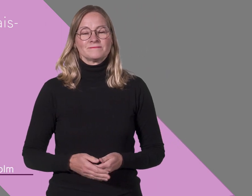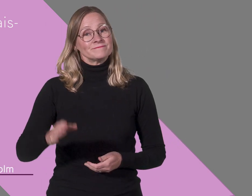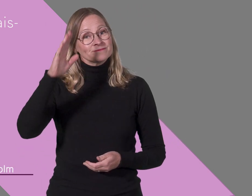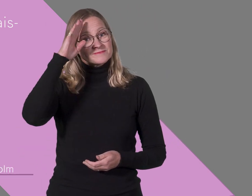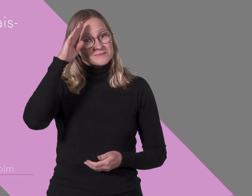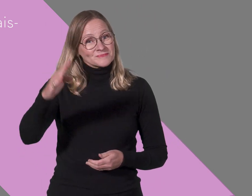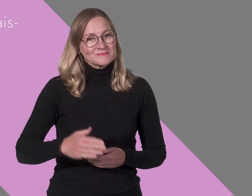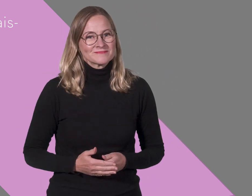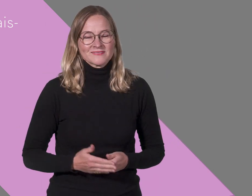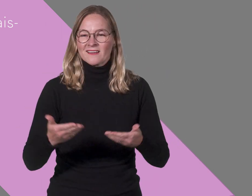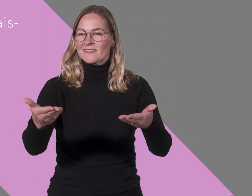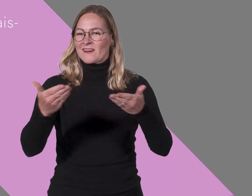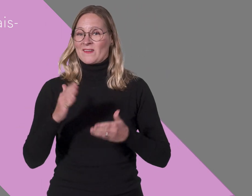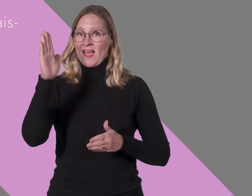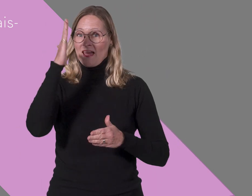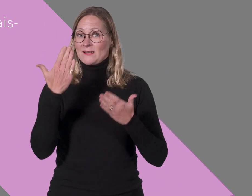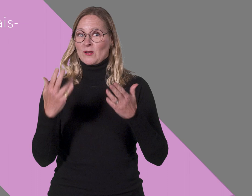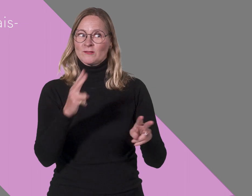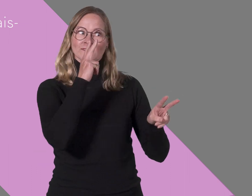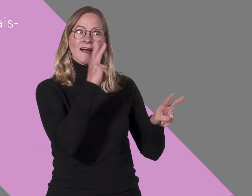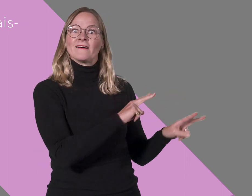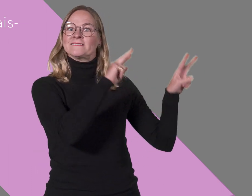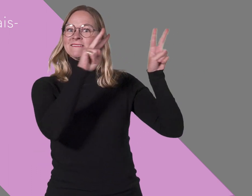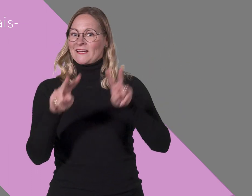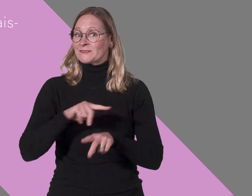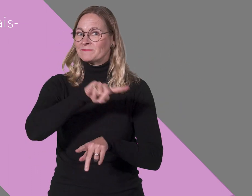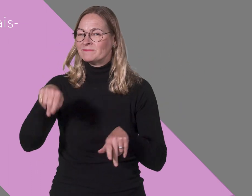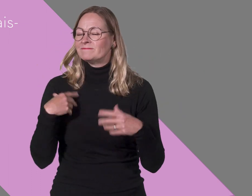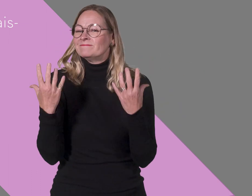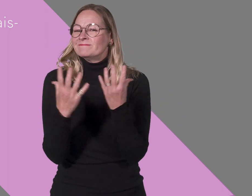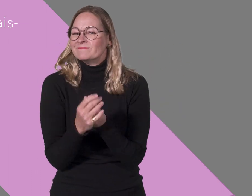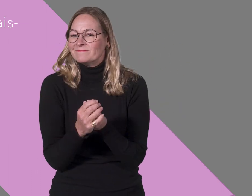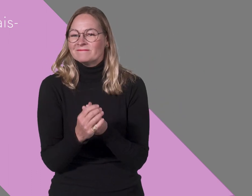Hei! Tervetuloa ajankohtaiskatsauksemme pariin.